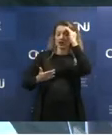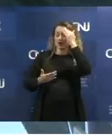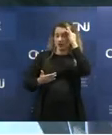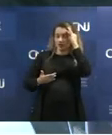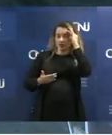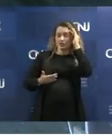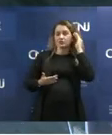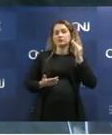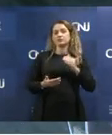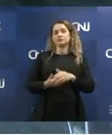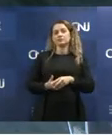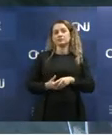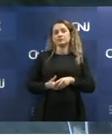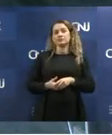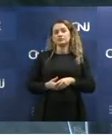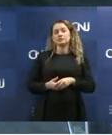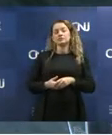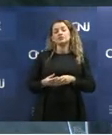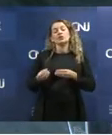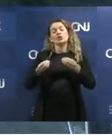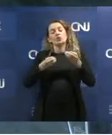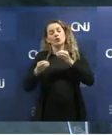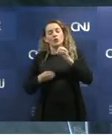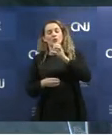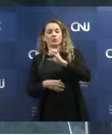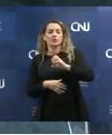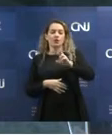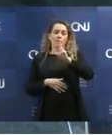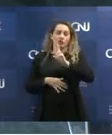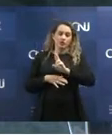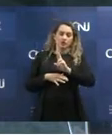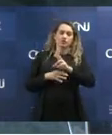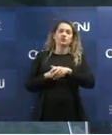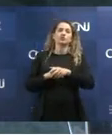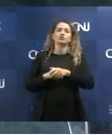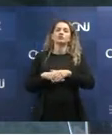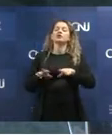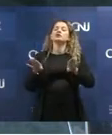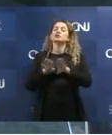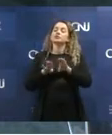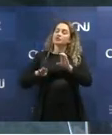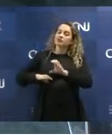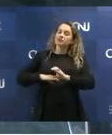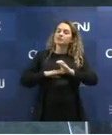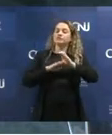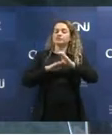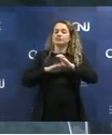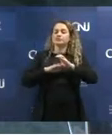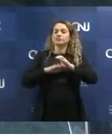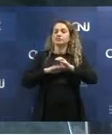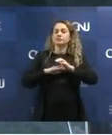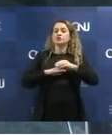tanto a corregedora quanto conselheira, quanto eu considero que o juiz é o gestor da unidade jurisdicional dele